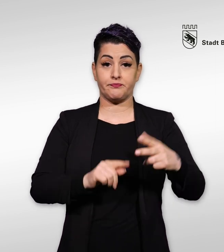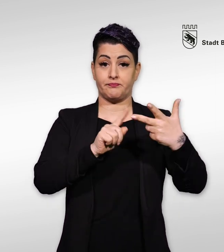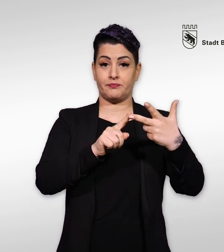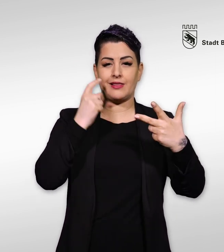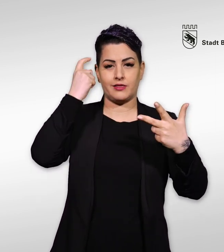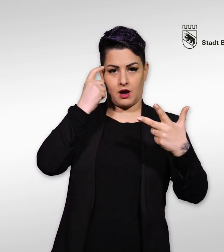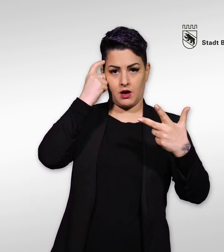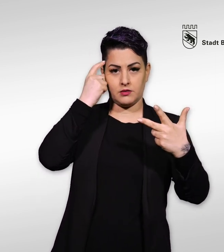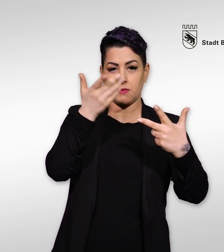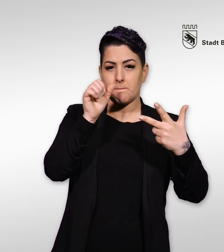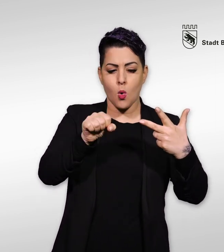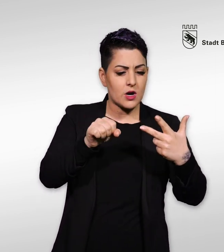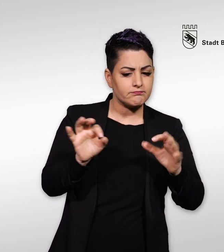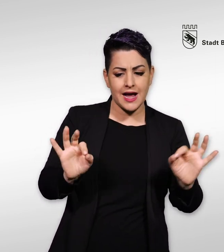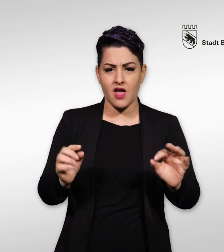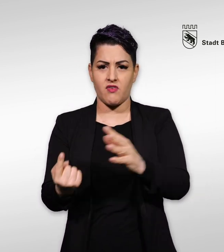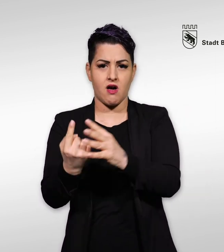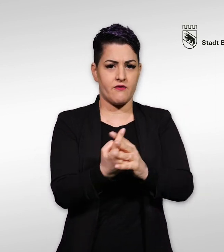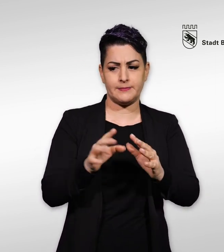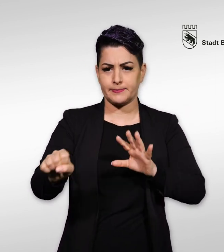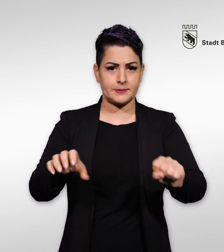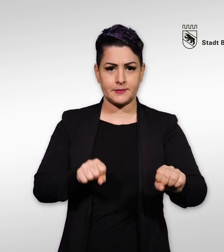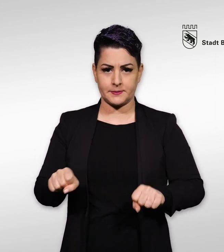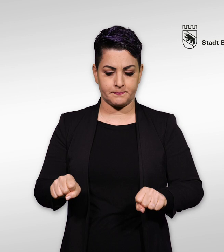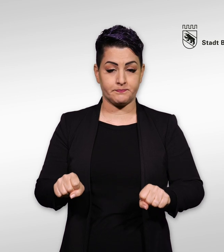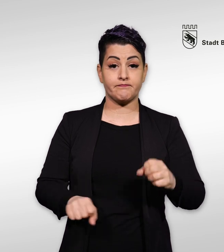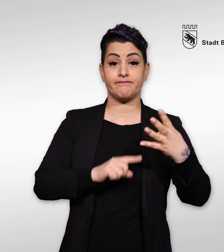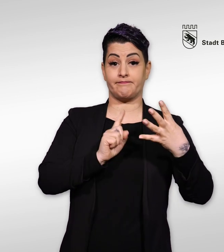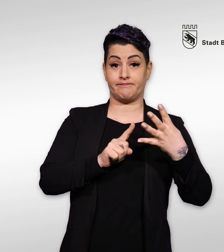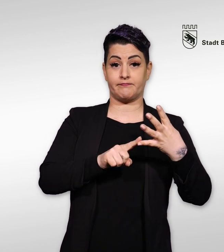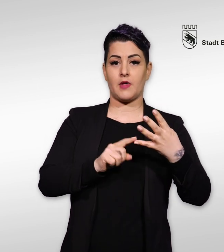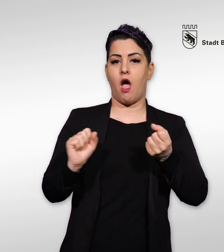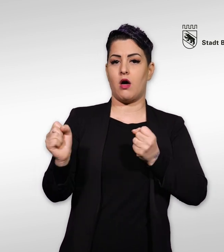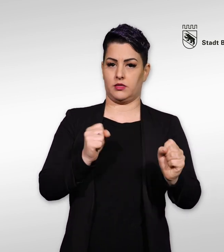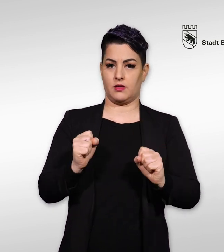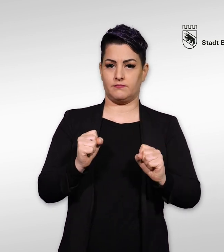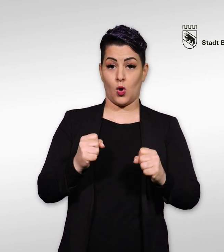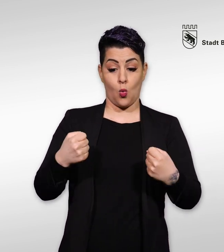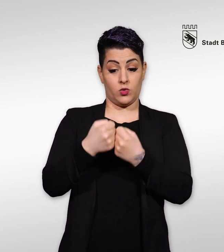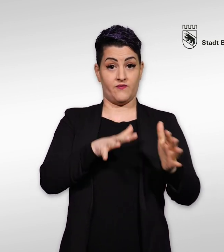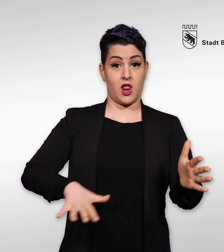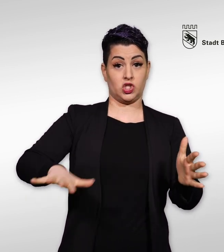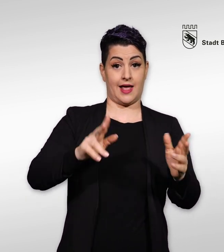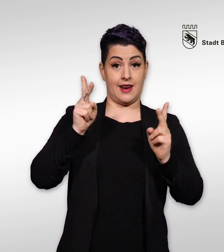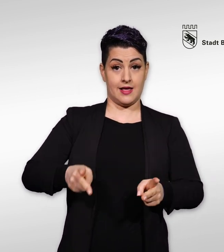3. Denken Erkennen Sie mögliche Gefahren. 4. Handeln Sichern Sie die Unfallstelle ab